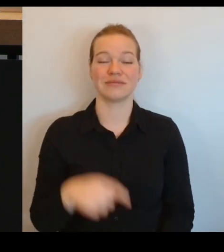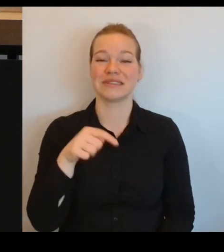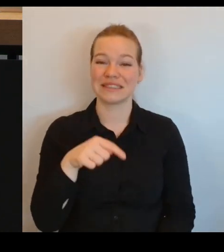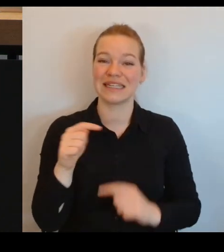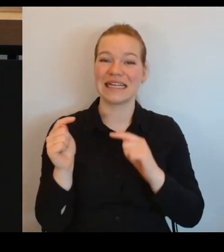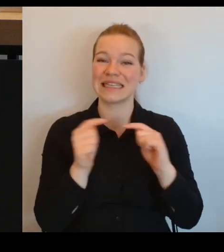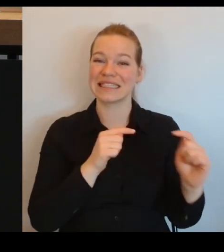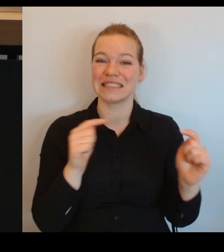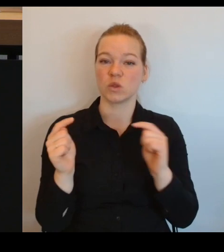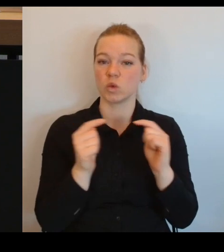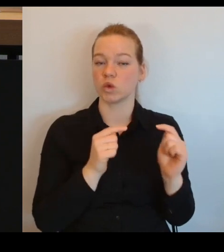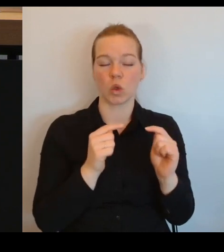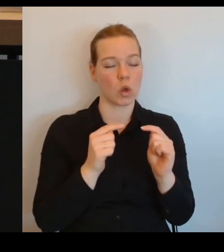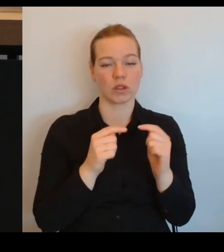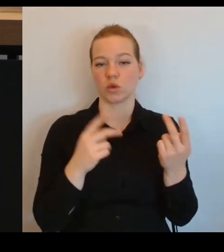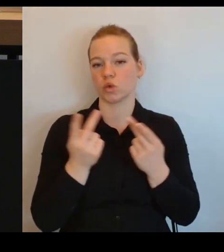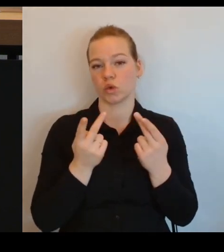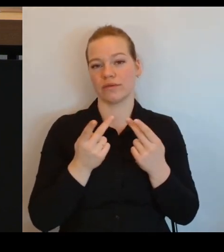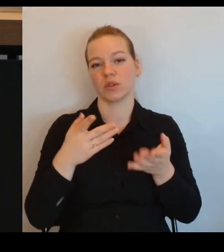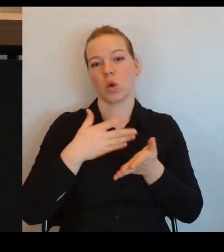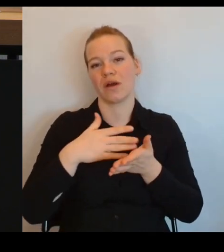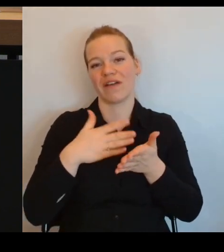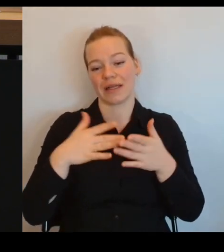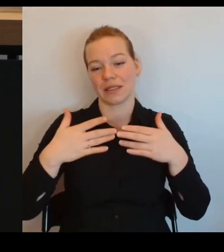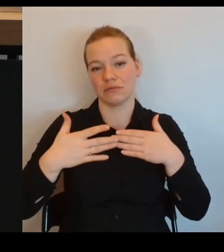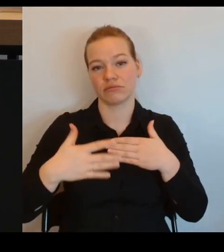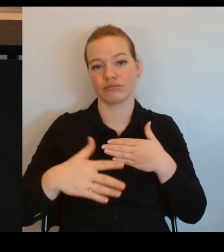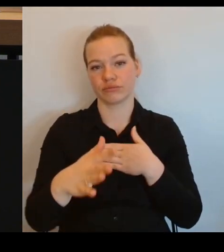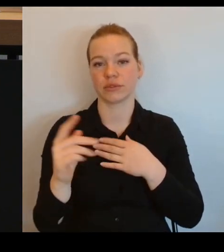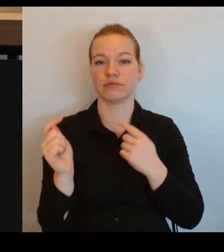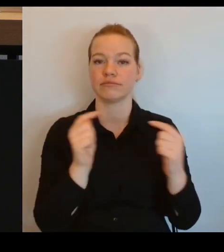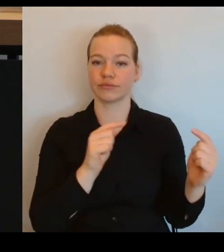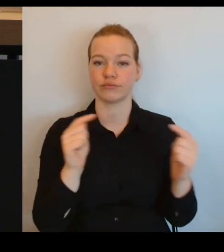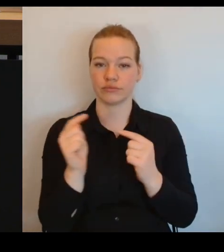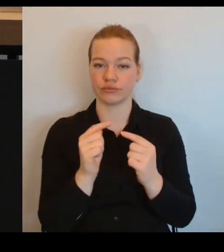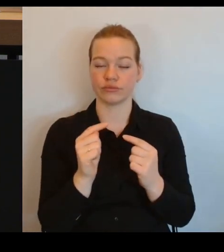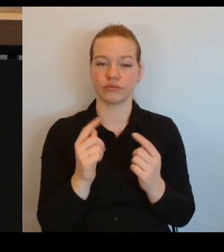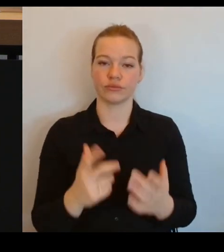wollen, weil natürlich die Bewältigung der Klimakrise dieser Koalition, diesem Senat auch ein